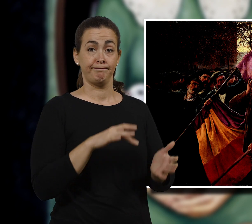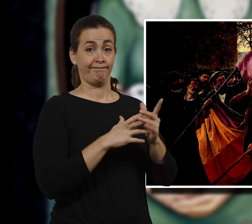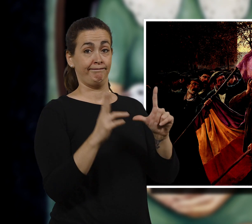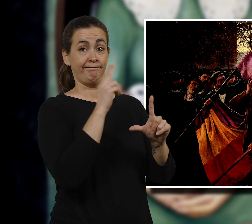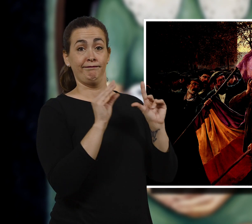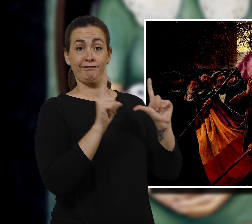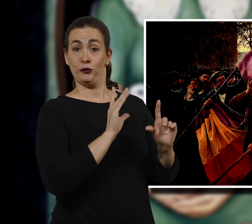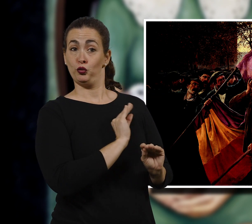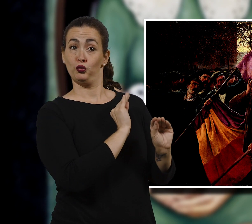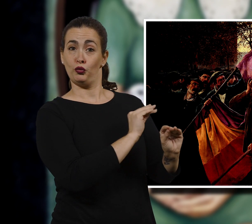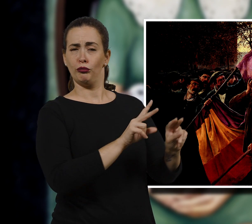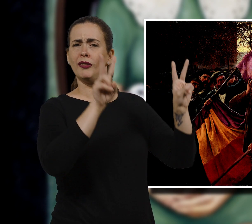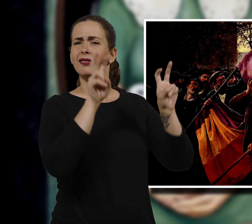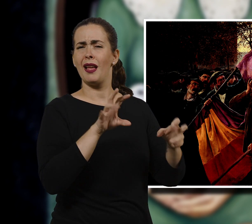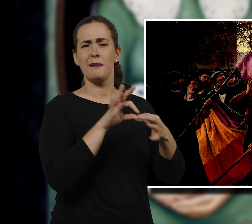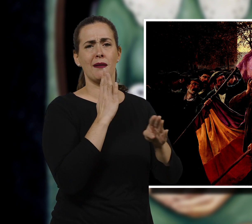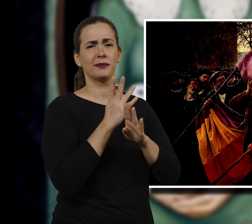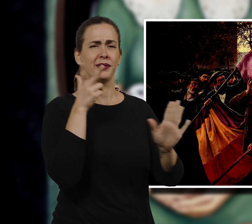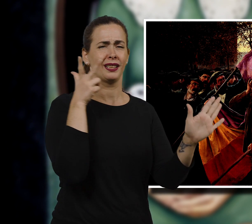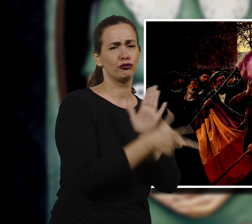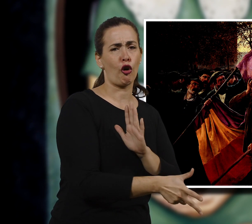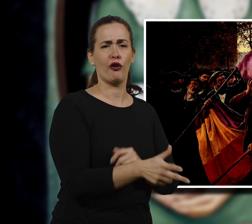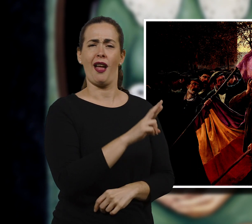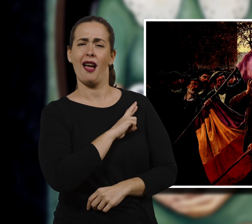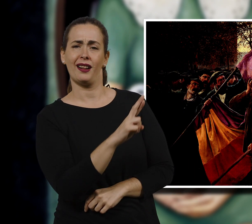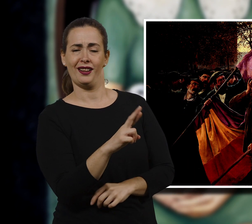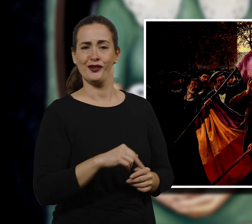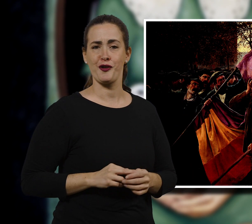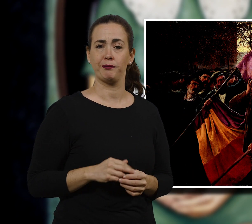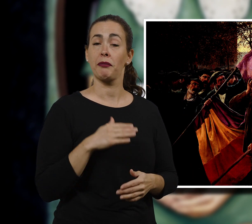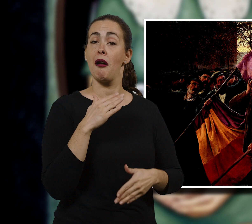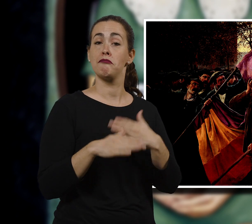on la seva pintura es nodrí de temes històrics i religiosos.